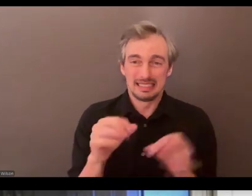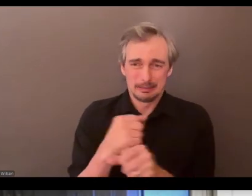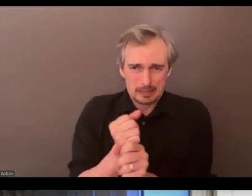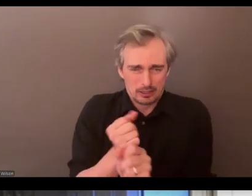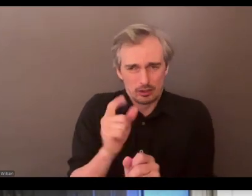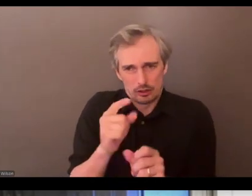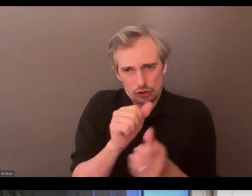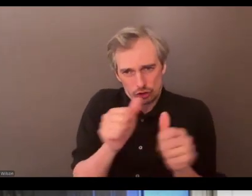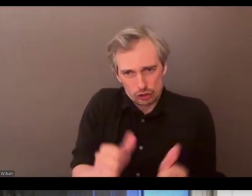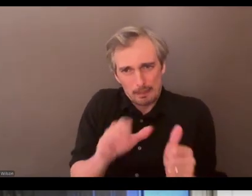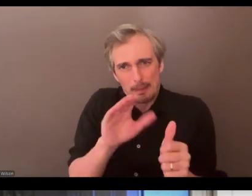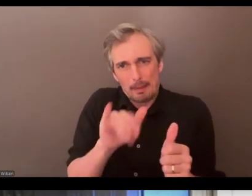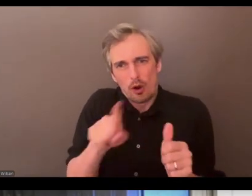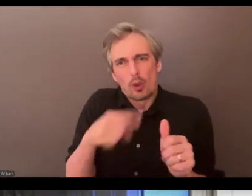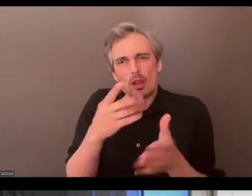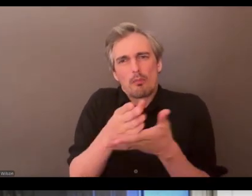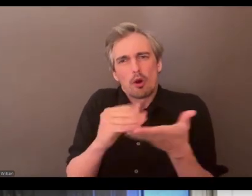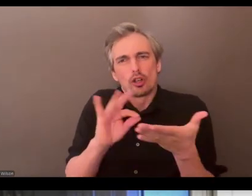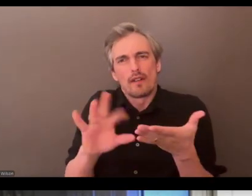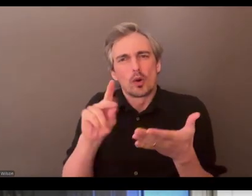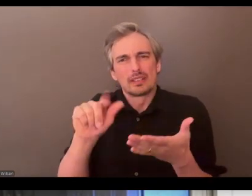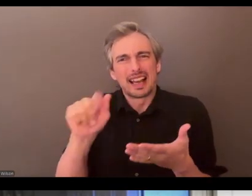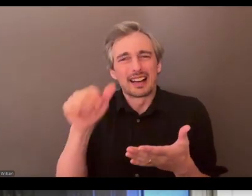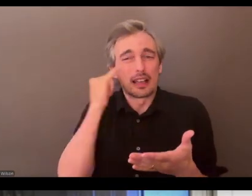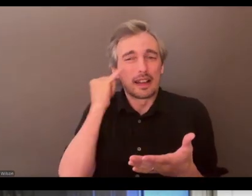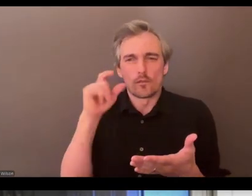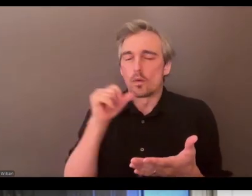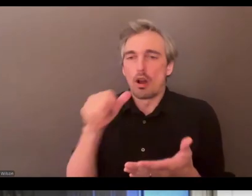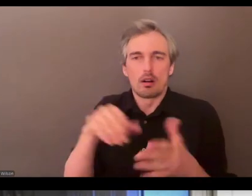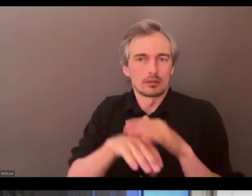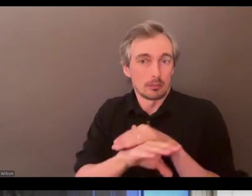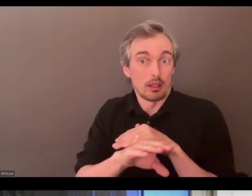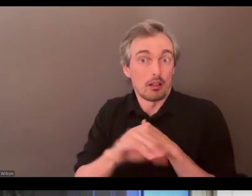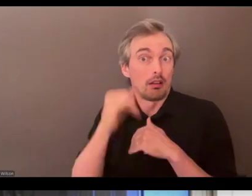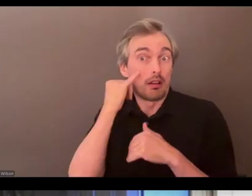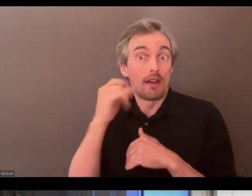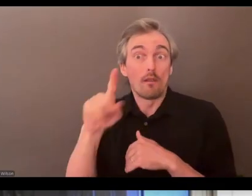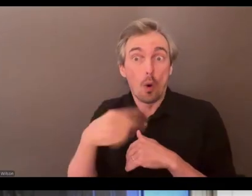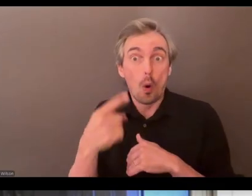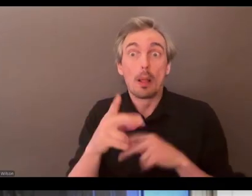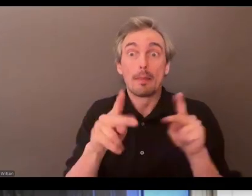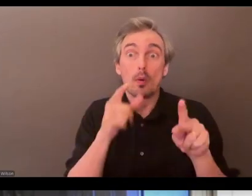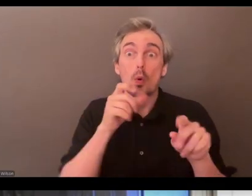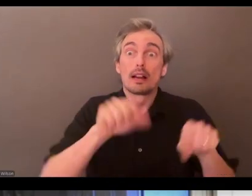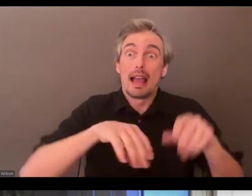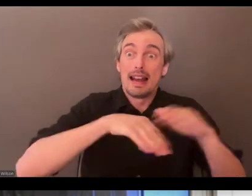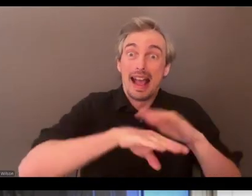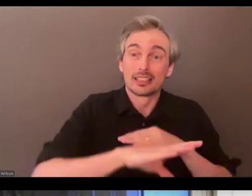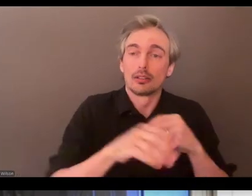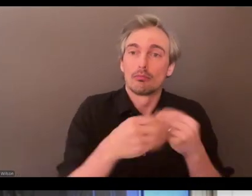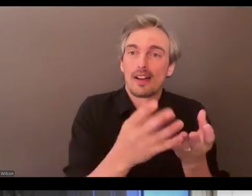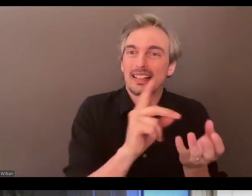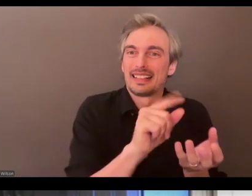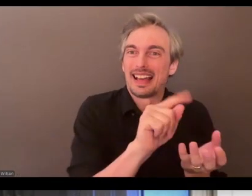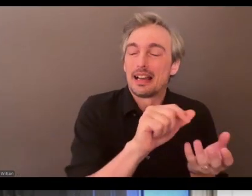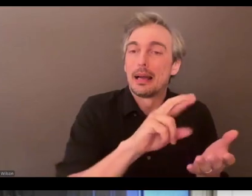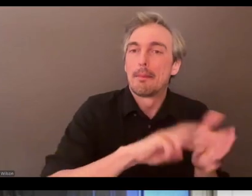理想的には、組織内の全員がデ ータにアクセスできることが望ましいですよね。 誰も排除したくはありません。